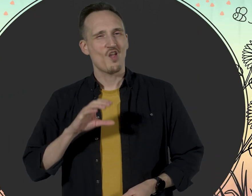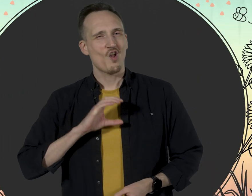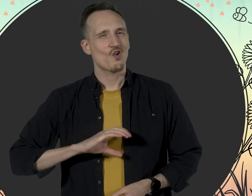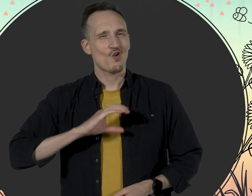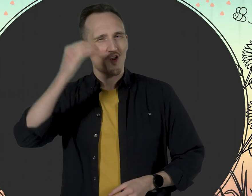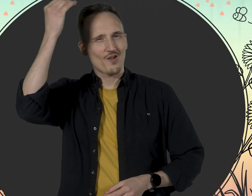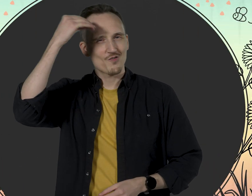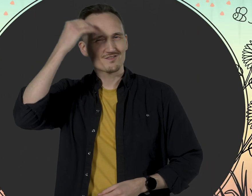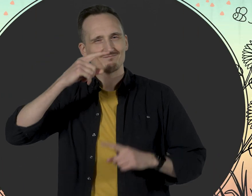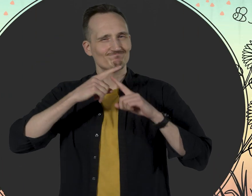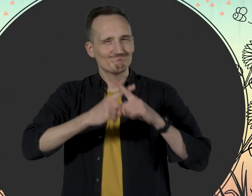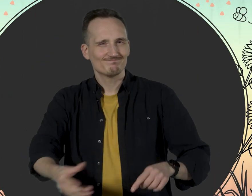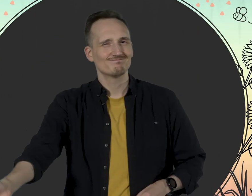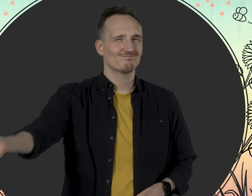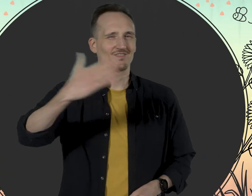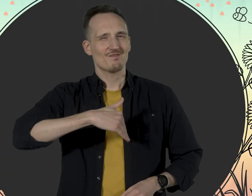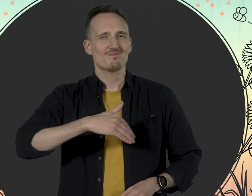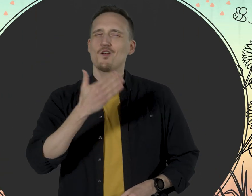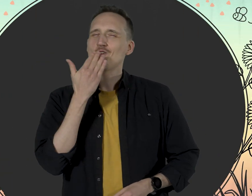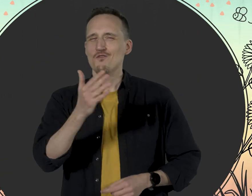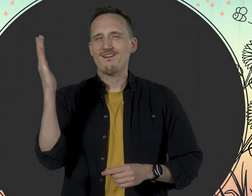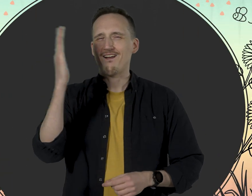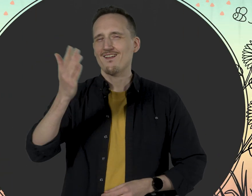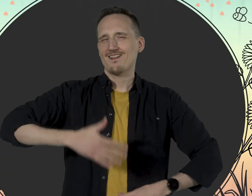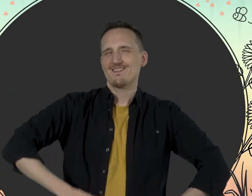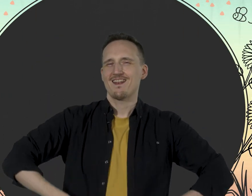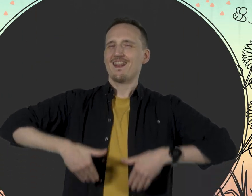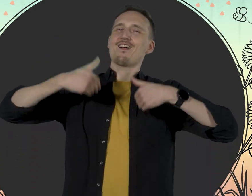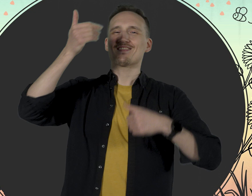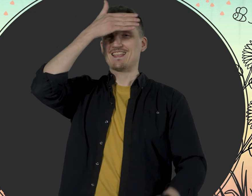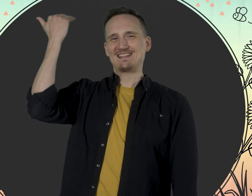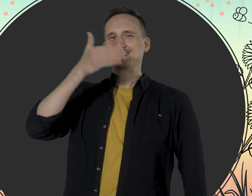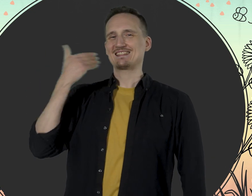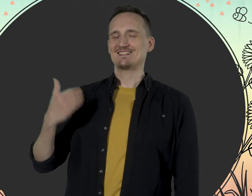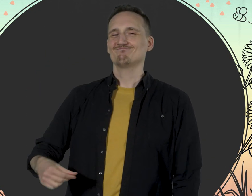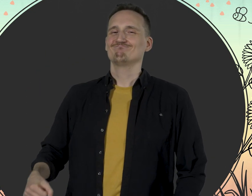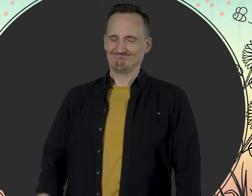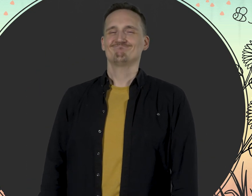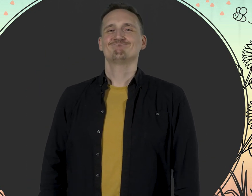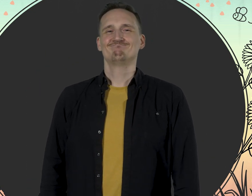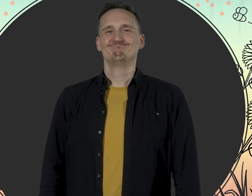Tule siis mukaan coda-kurssille, nyt on aika nauttia kesästä!